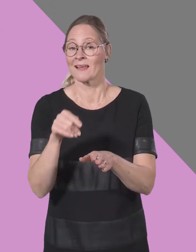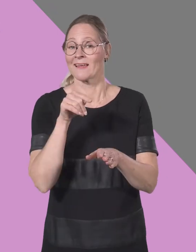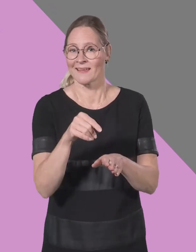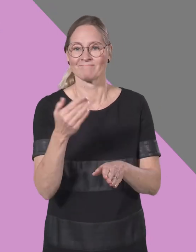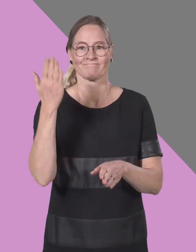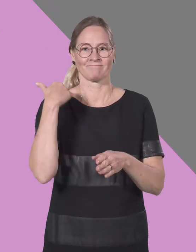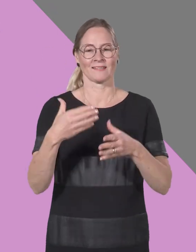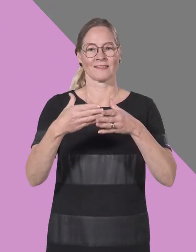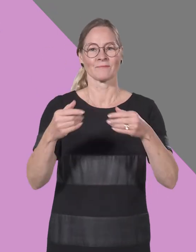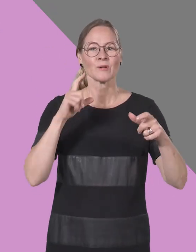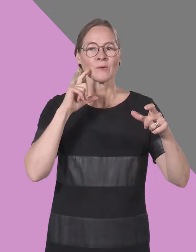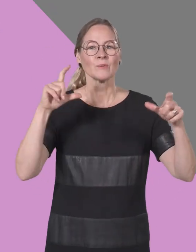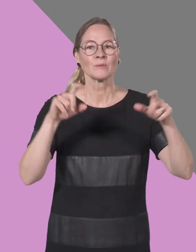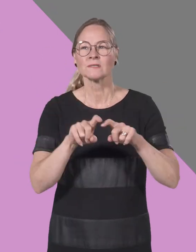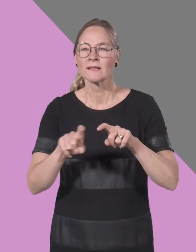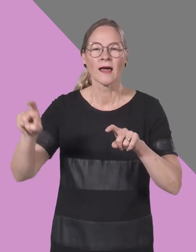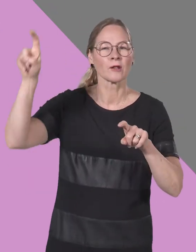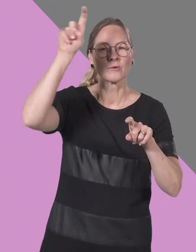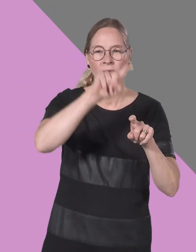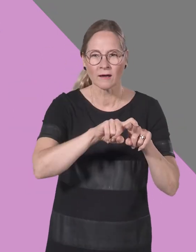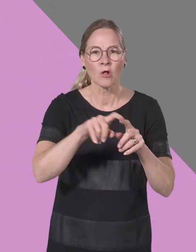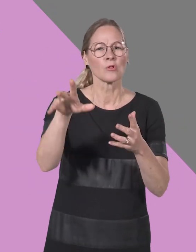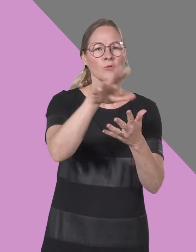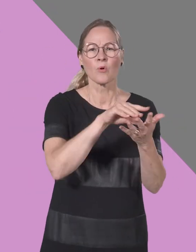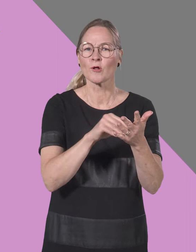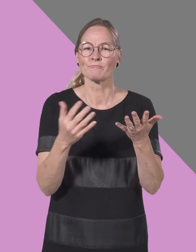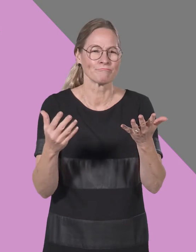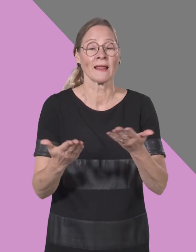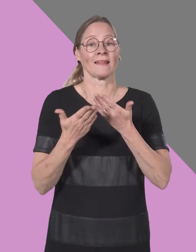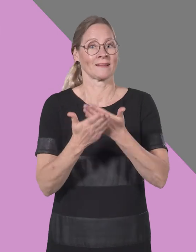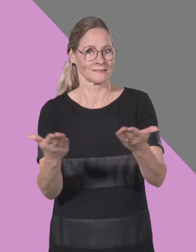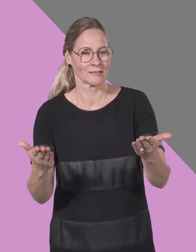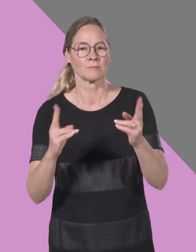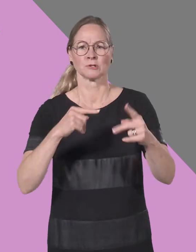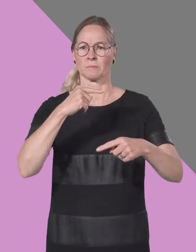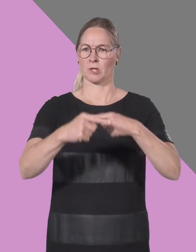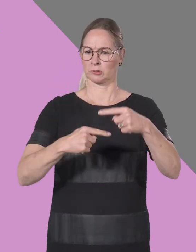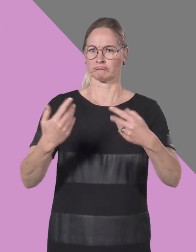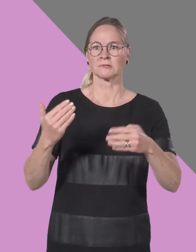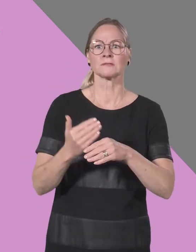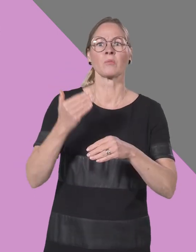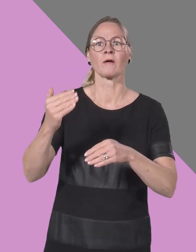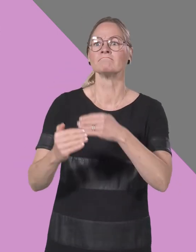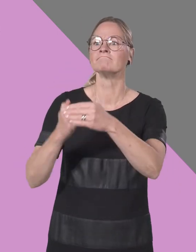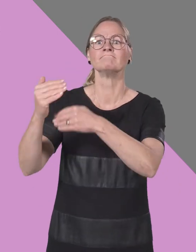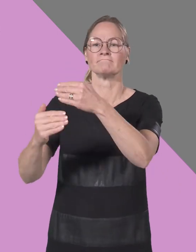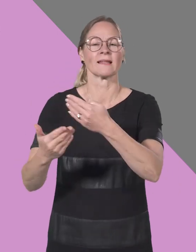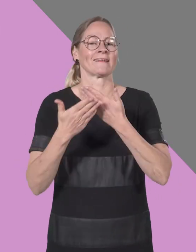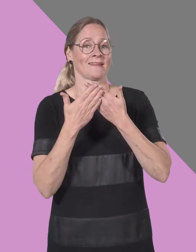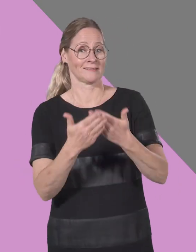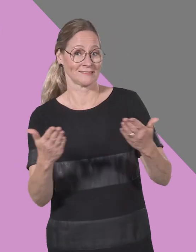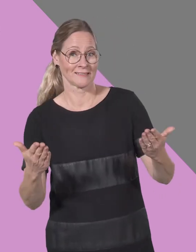jossa esiteltiin kevään yhdistyskiertueen tuloksia sekä prosessin seuraavia askelia.